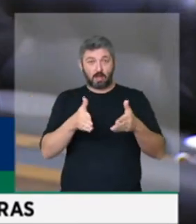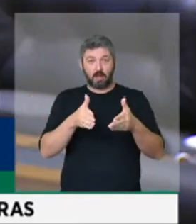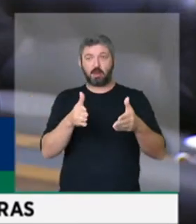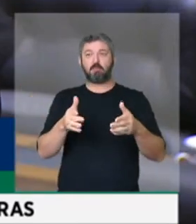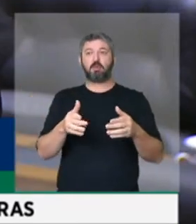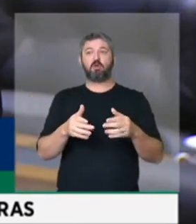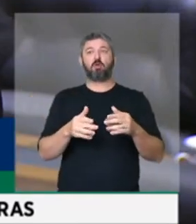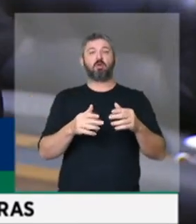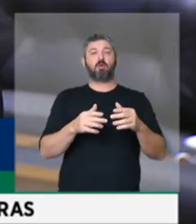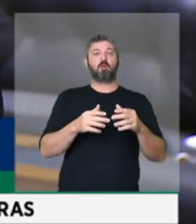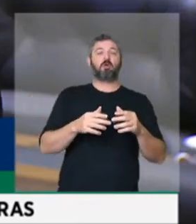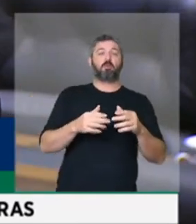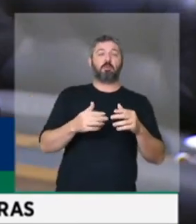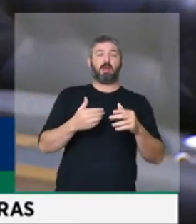RESGATAR O TEXTO ENVIADO PELO